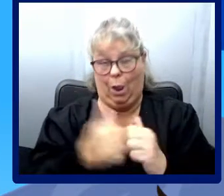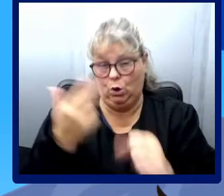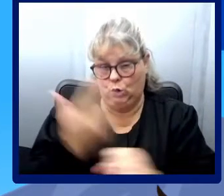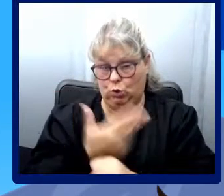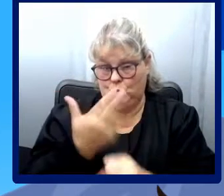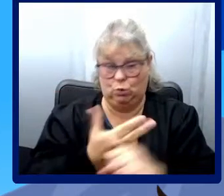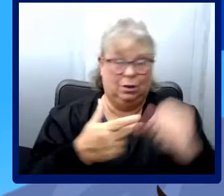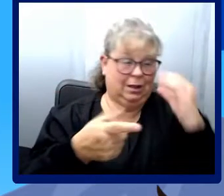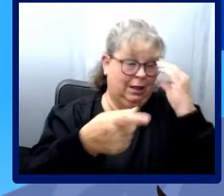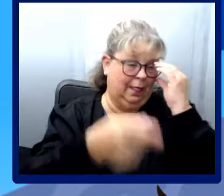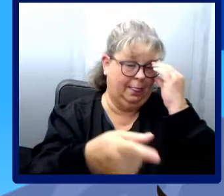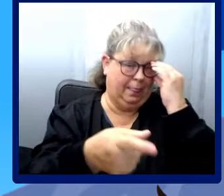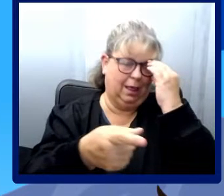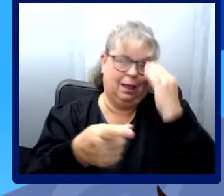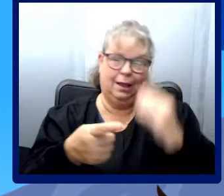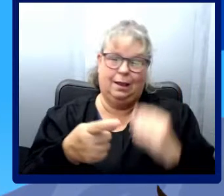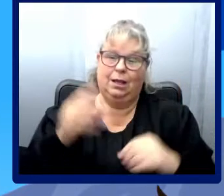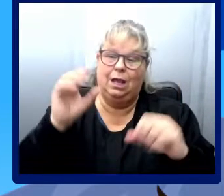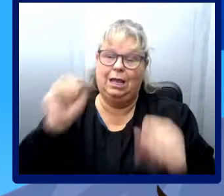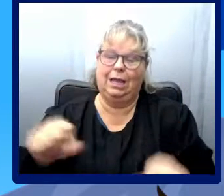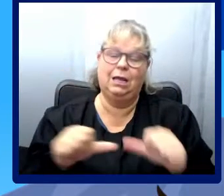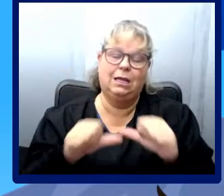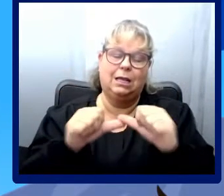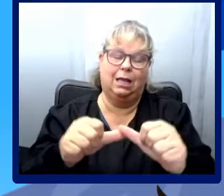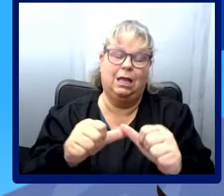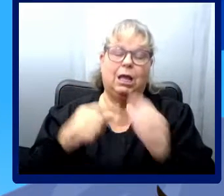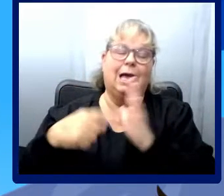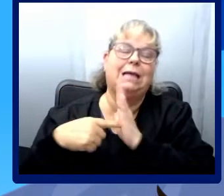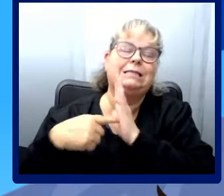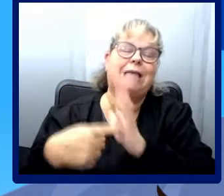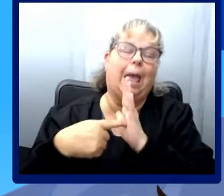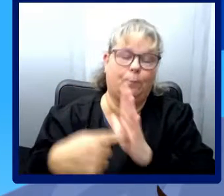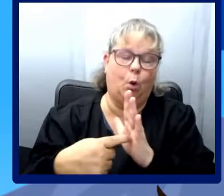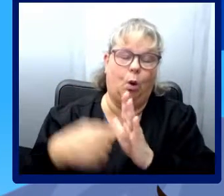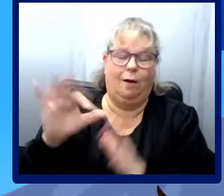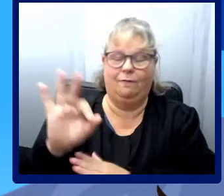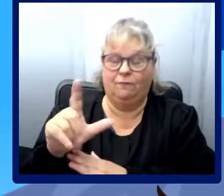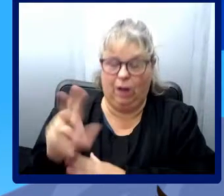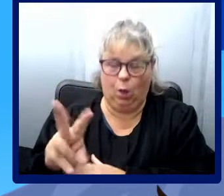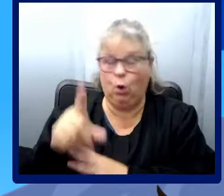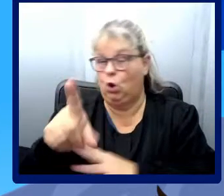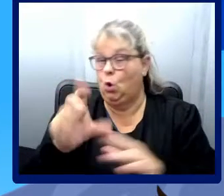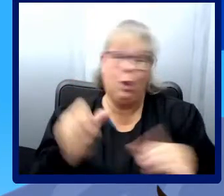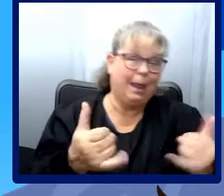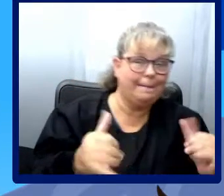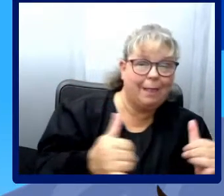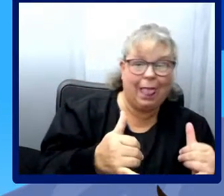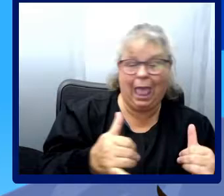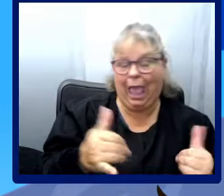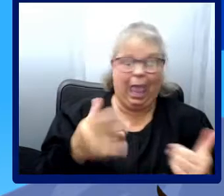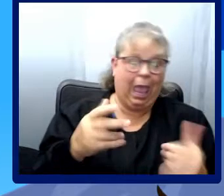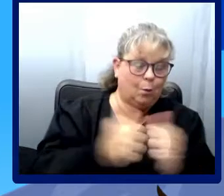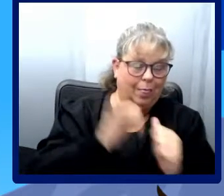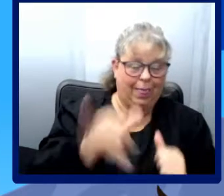esta solución de flujo también contiene un flujo de muestra. Pueden interactuar con ella para ver cómo funciona nuestro manejo.